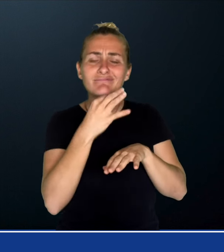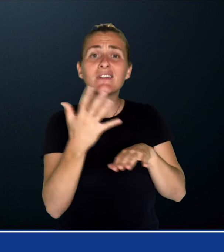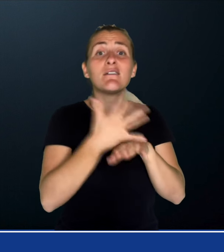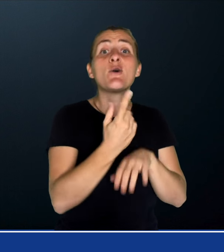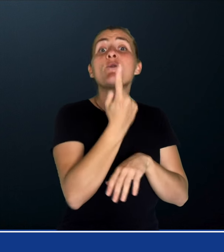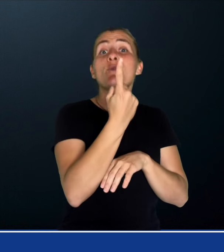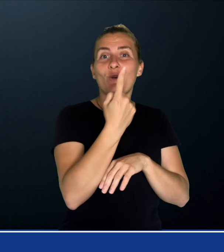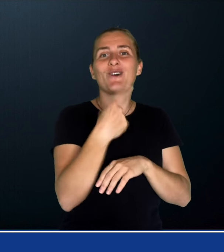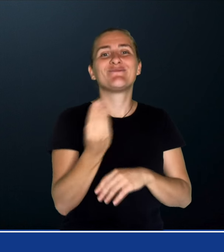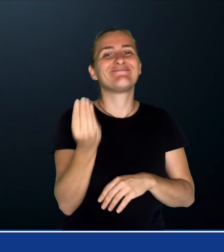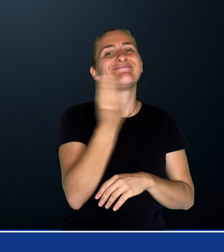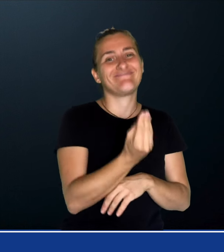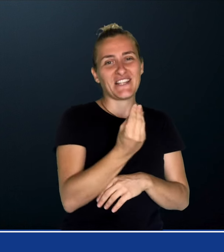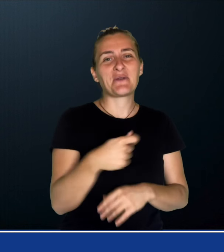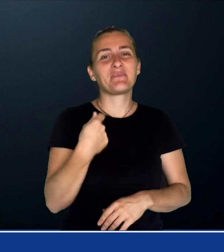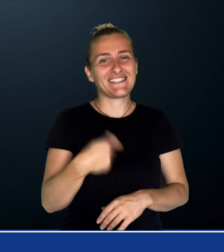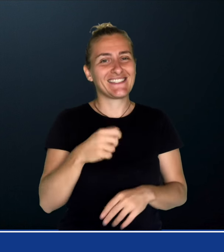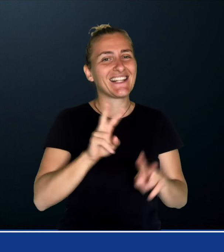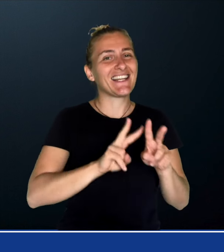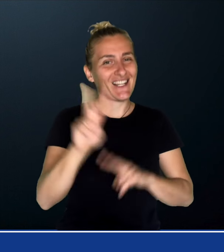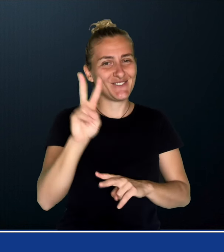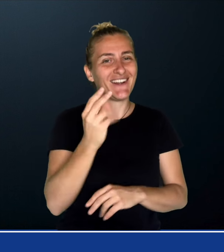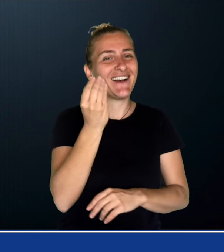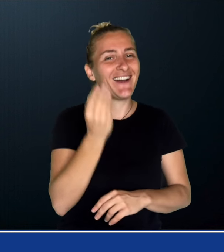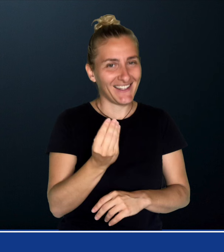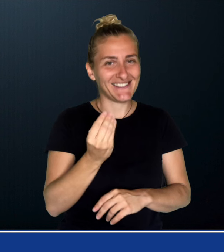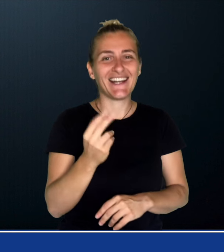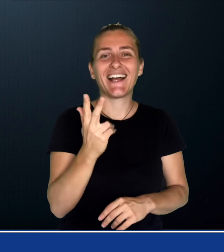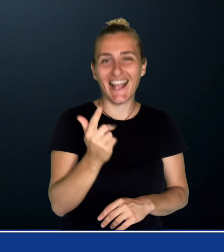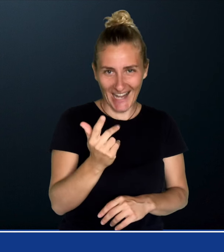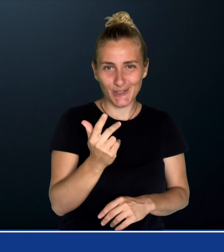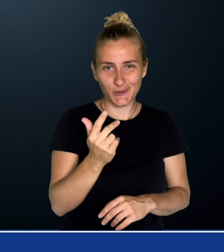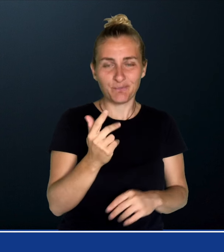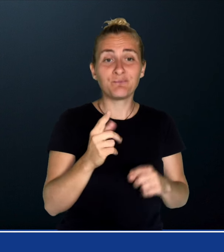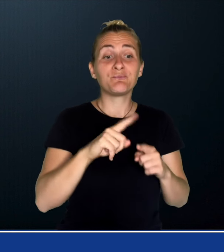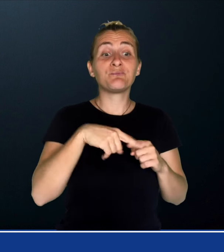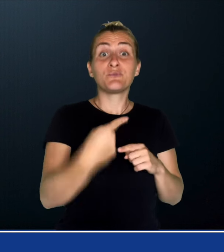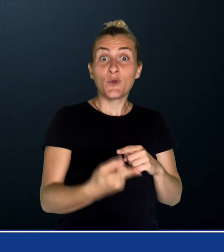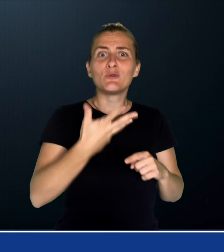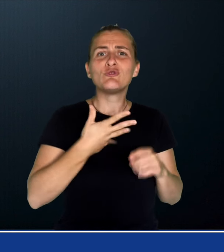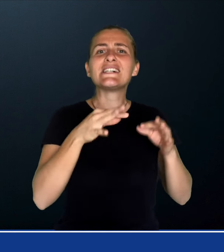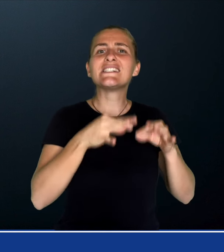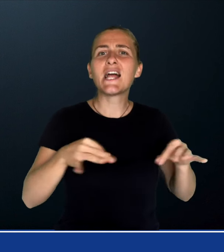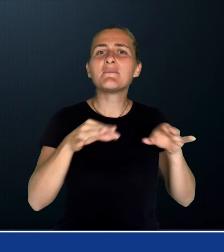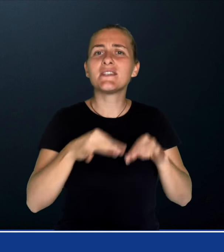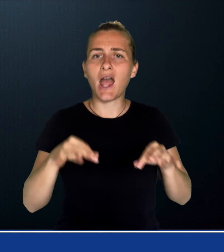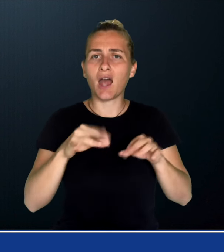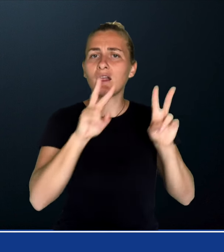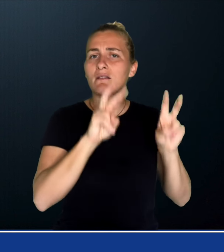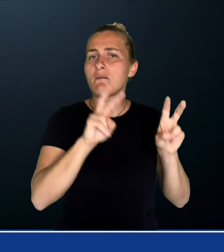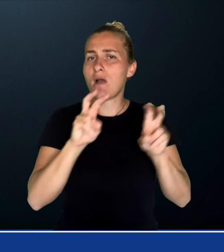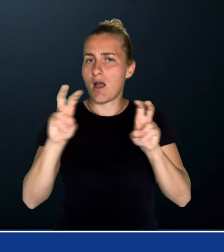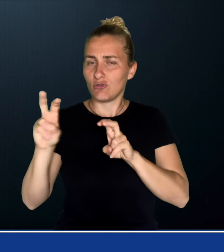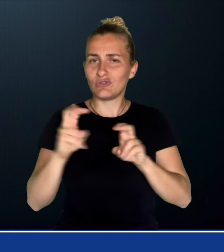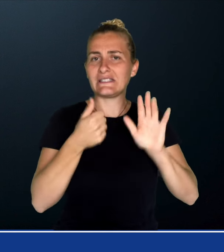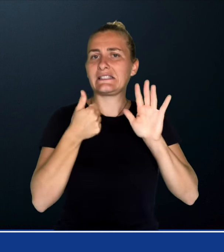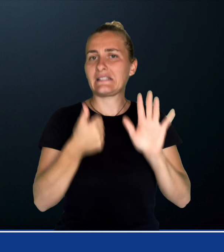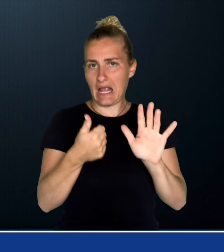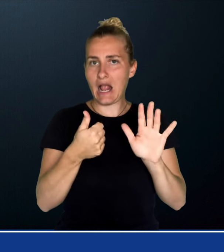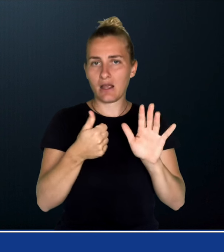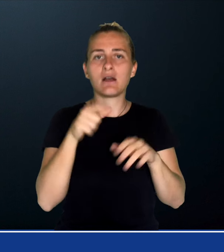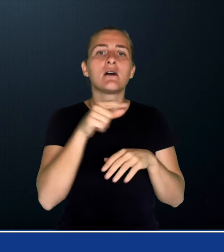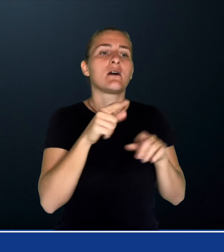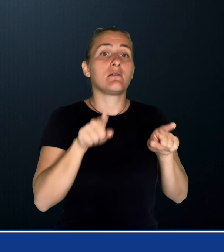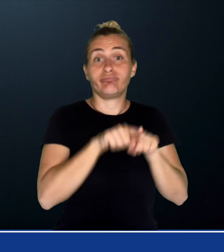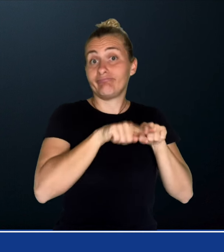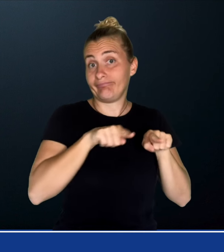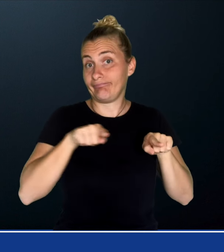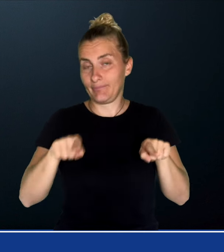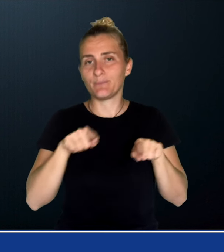tra cui quello del Presidente Nazionale ENS Cagnazzo; ci saranno inoltre sei seminari tematici svolti in contemporanea,